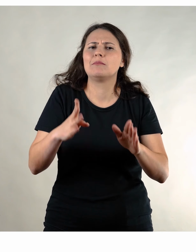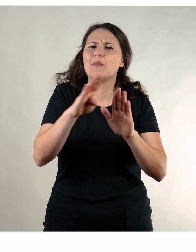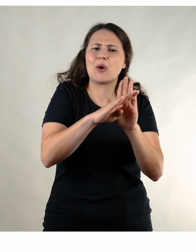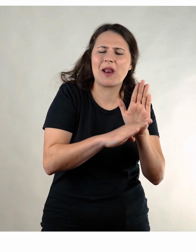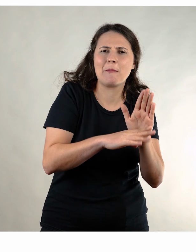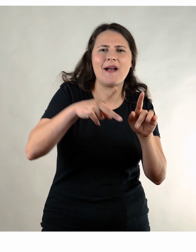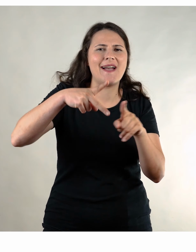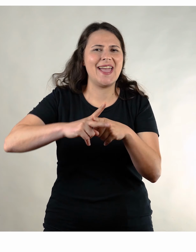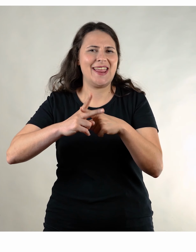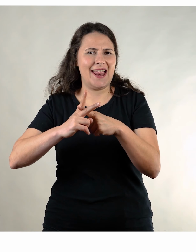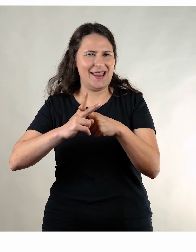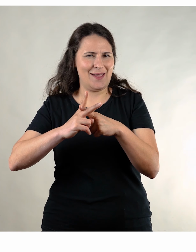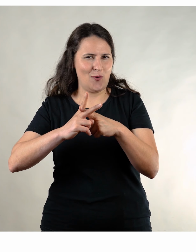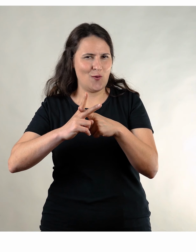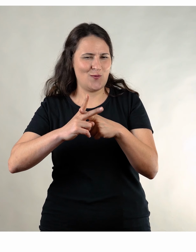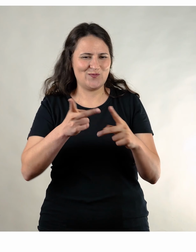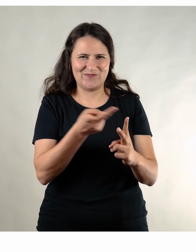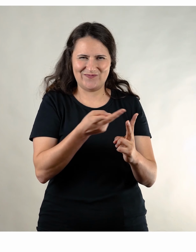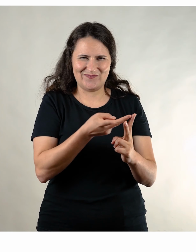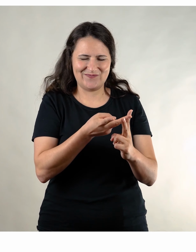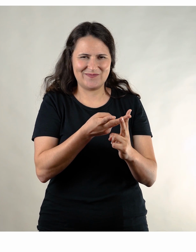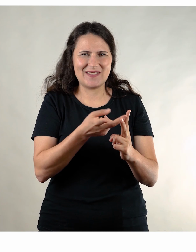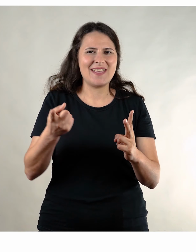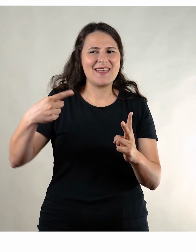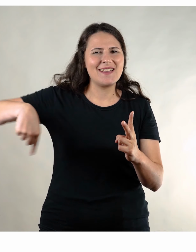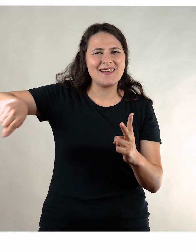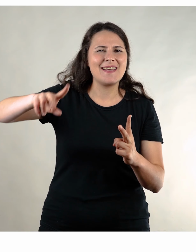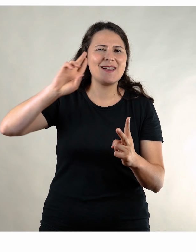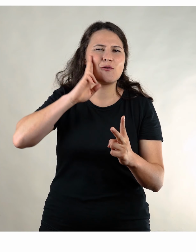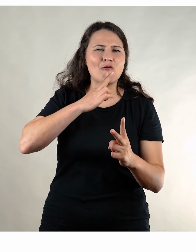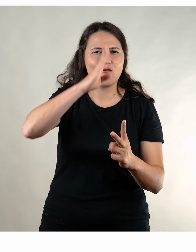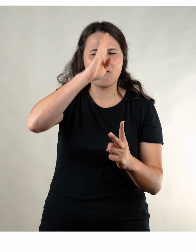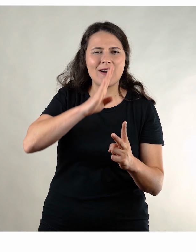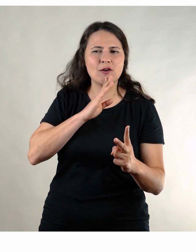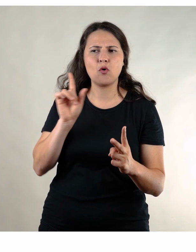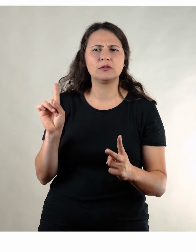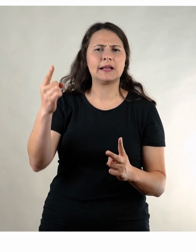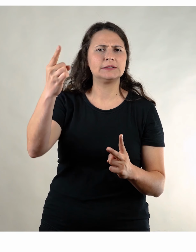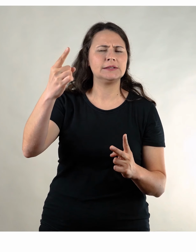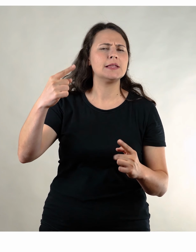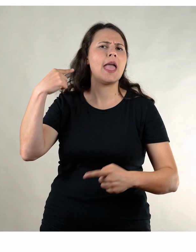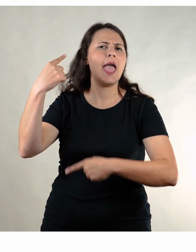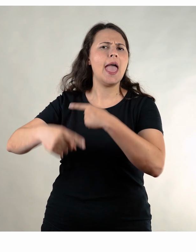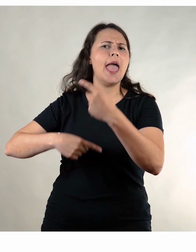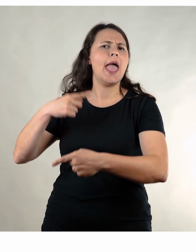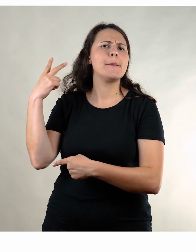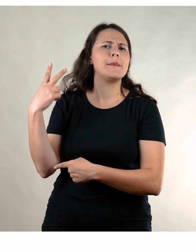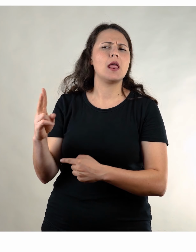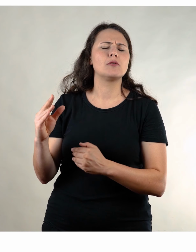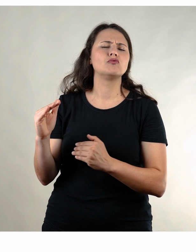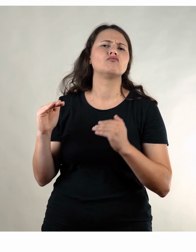τα οποία βελτιώνουν την εμπειρία ταξιδιωτών με προβλήματα ακοής.